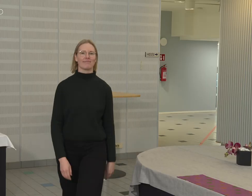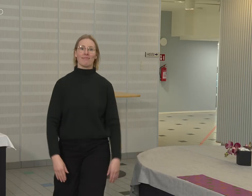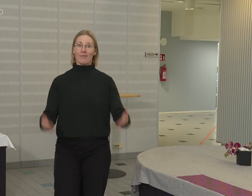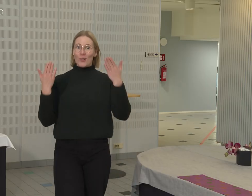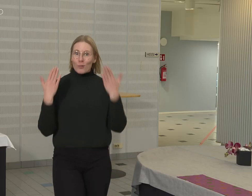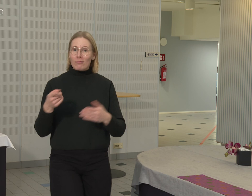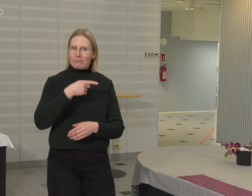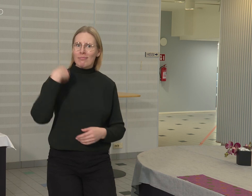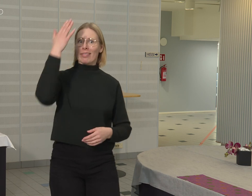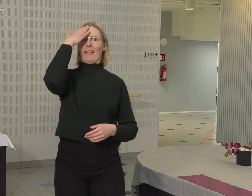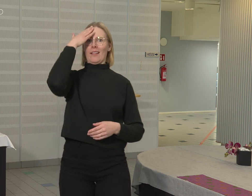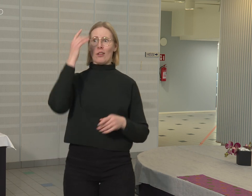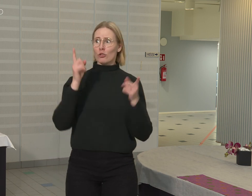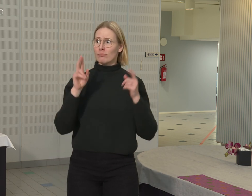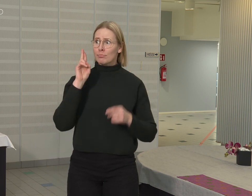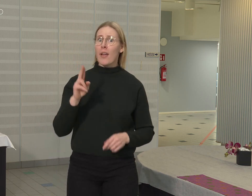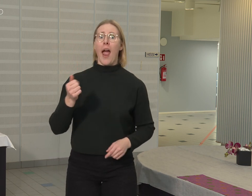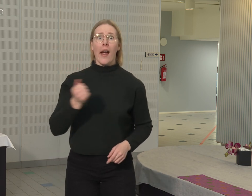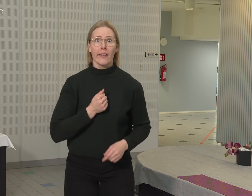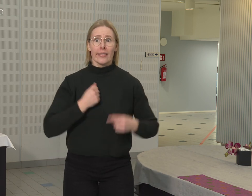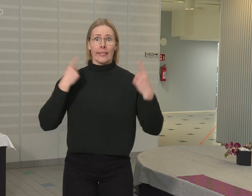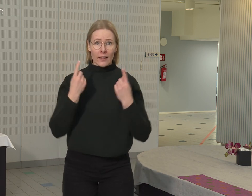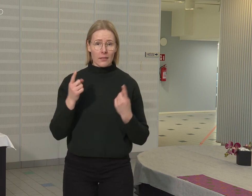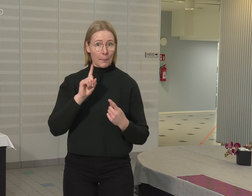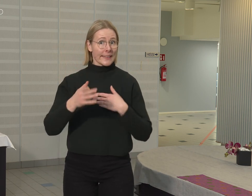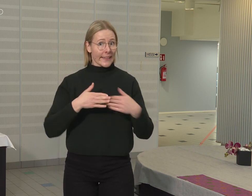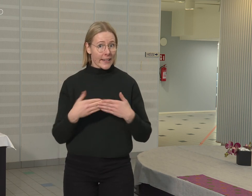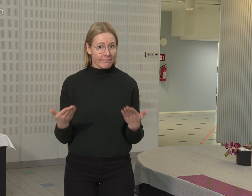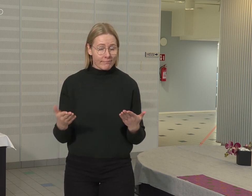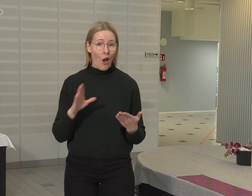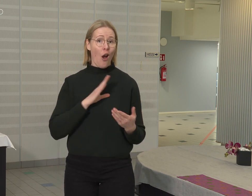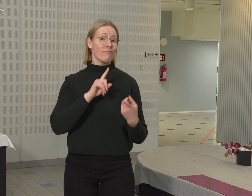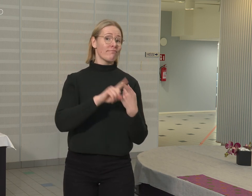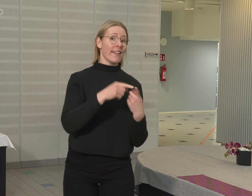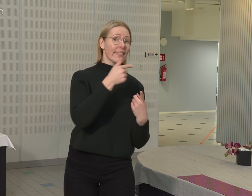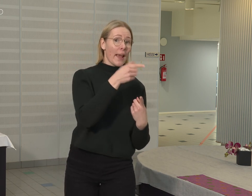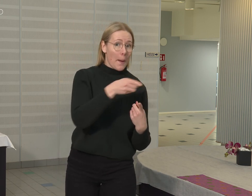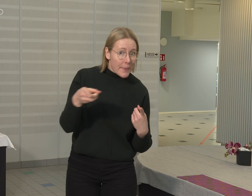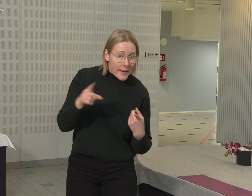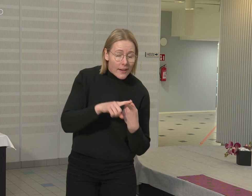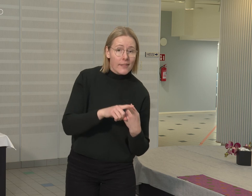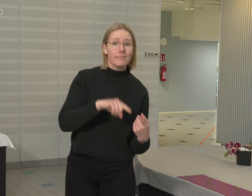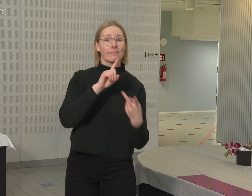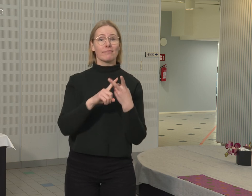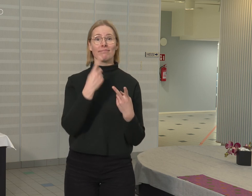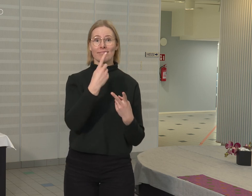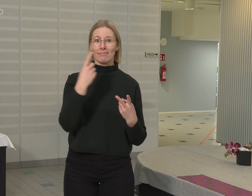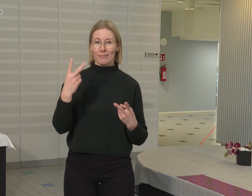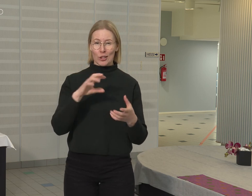Nyt tiedämme mitä tehdä, jos hätätilanne iskee. Meillä on käytettävissämme niin tekstipuhelupalvelu kuin 112-sovellus, -